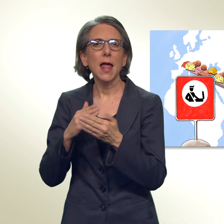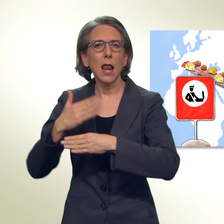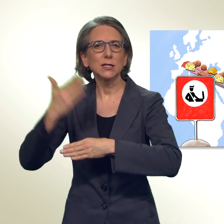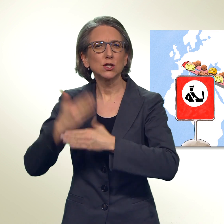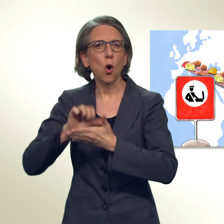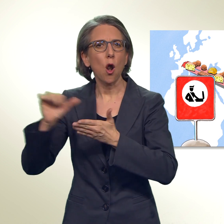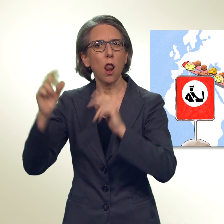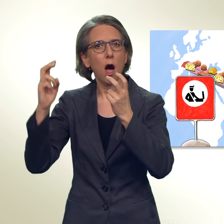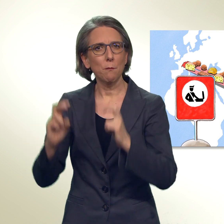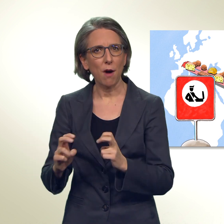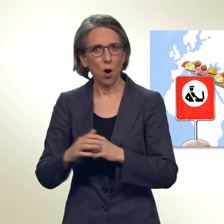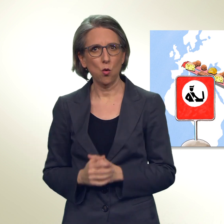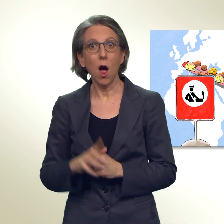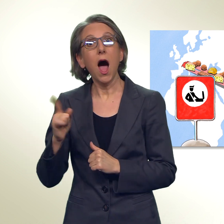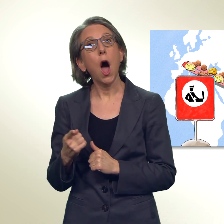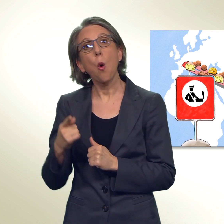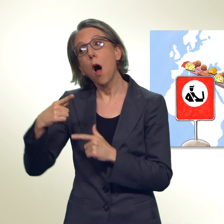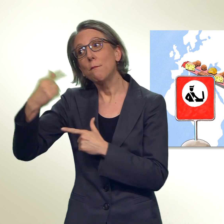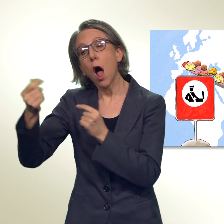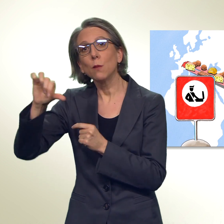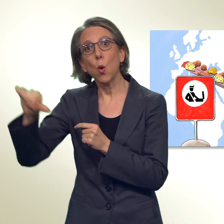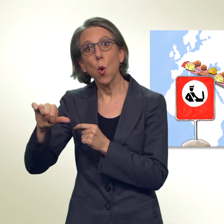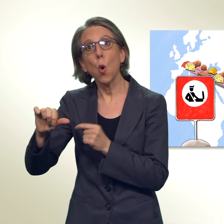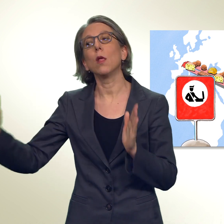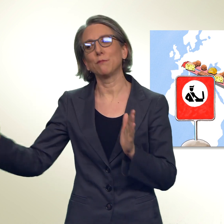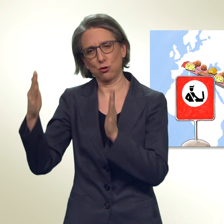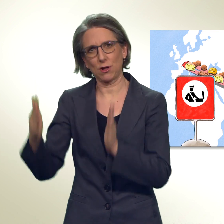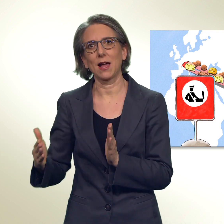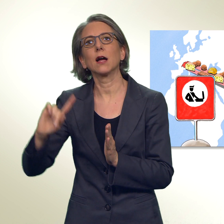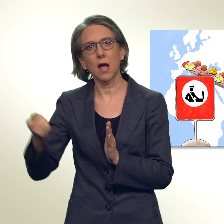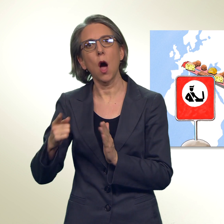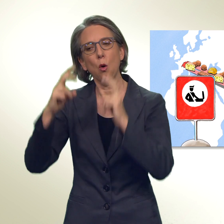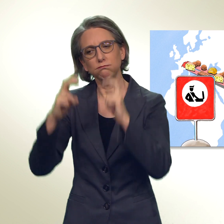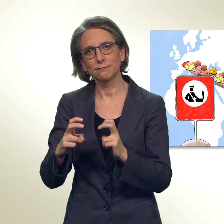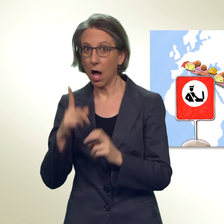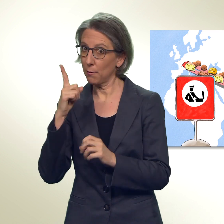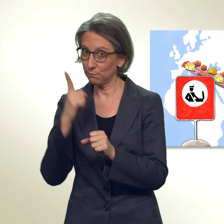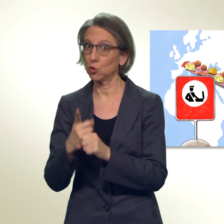Das würde auch für eine beschränkte Menge Palmöl gelten. Aber nur wenn es nachhaltig hergestellt wurde.